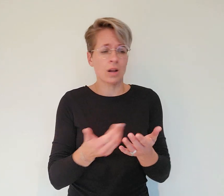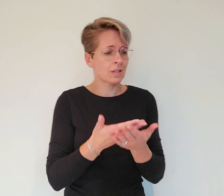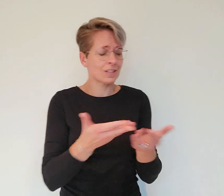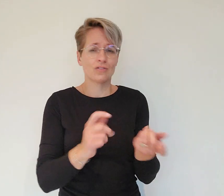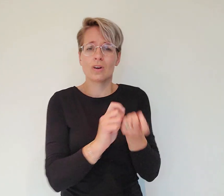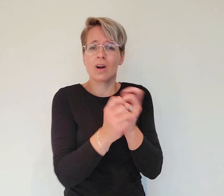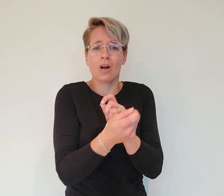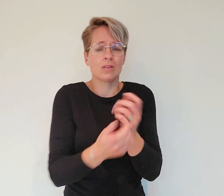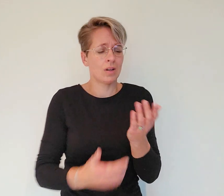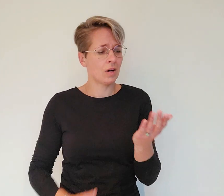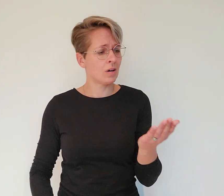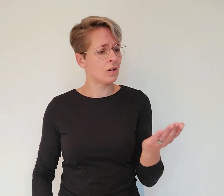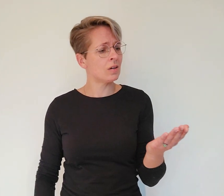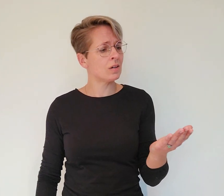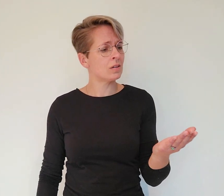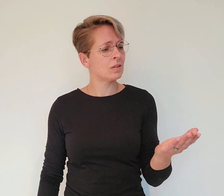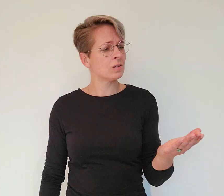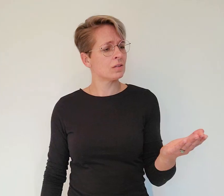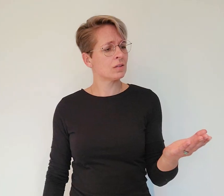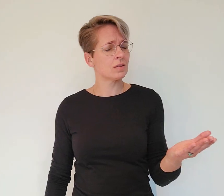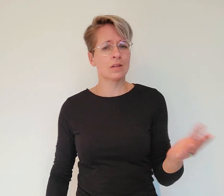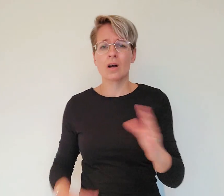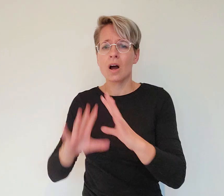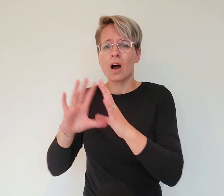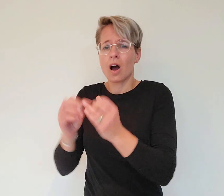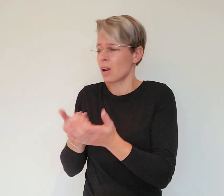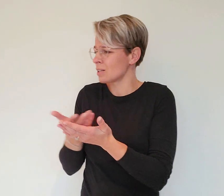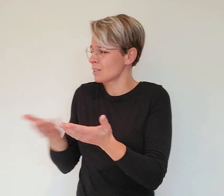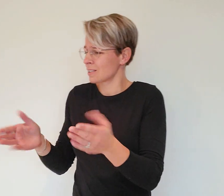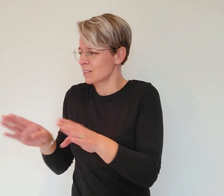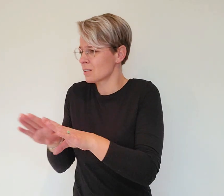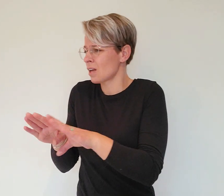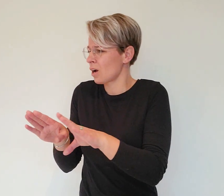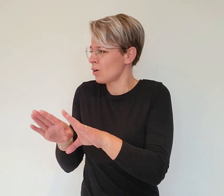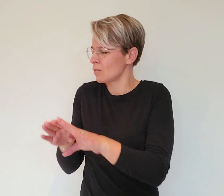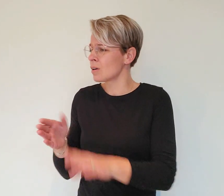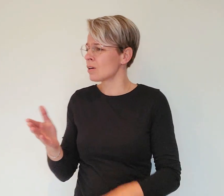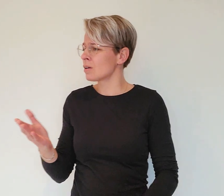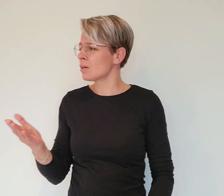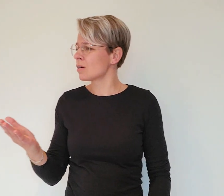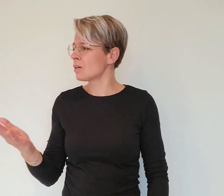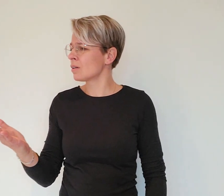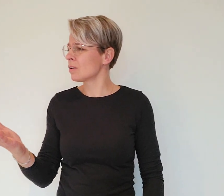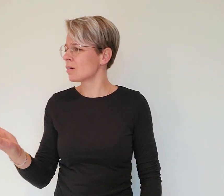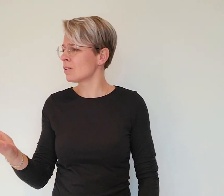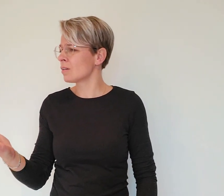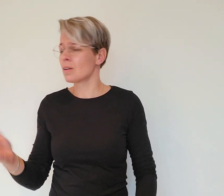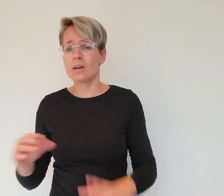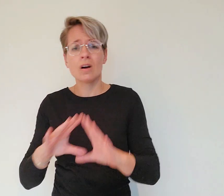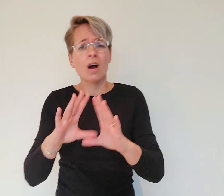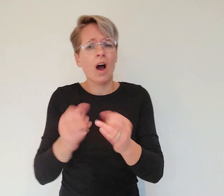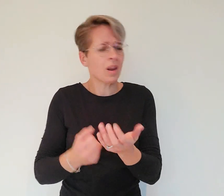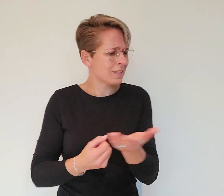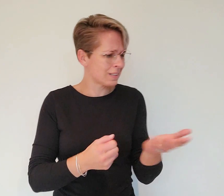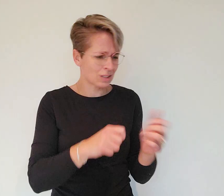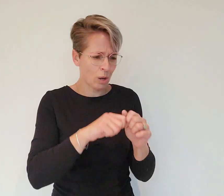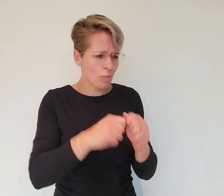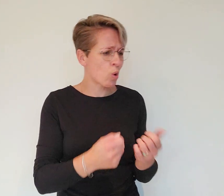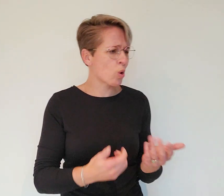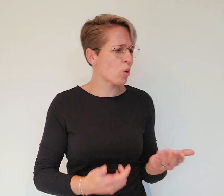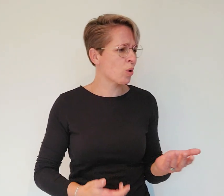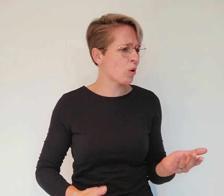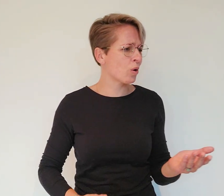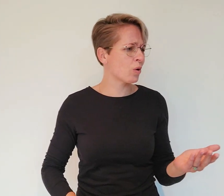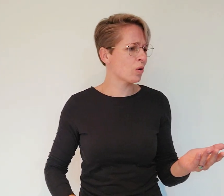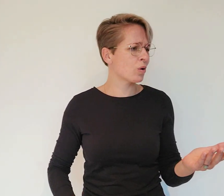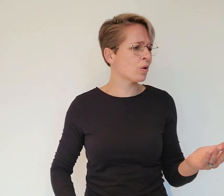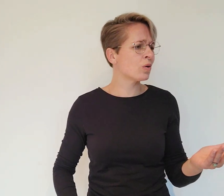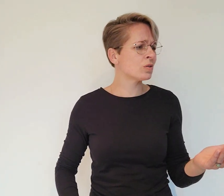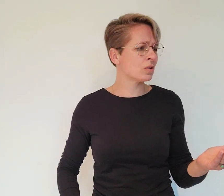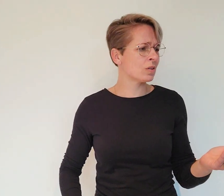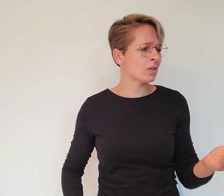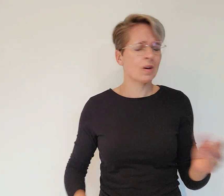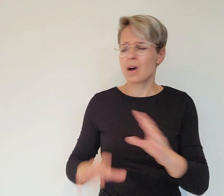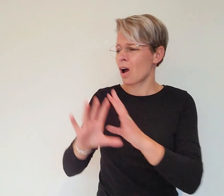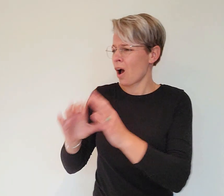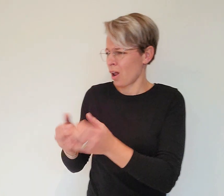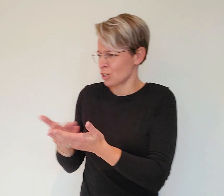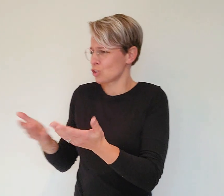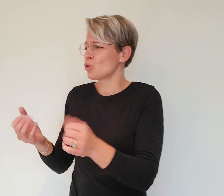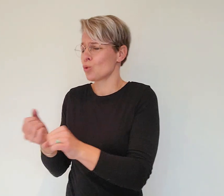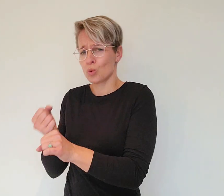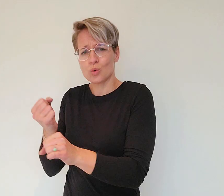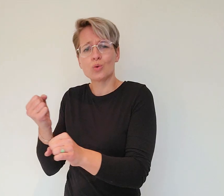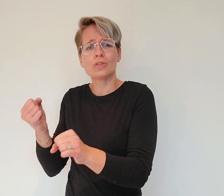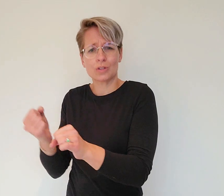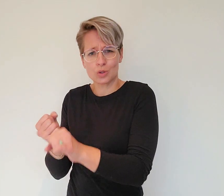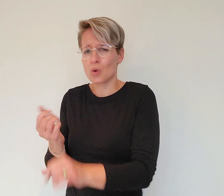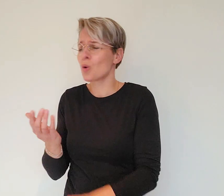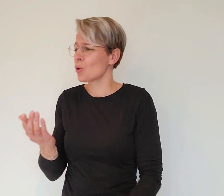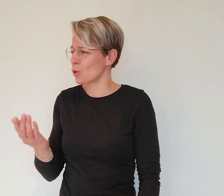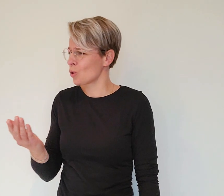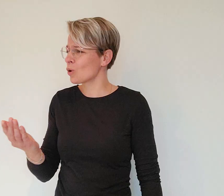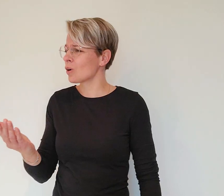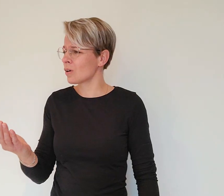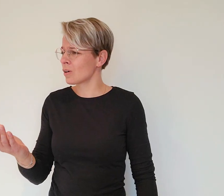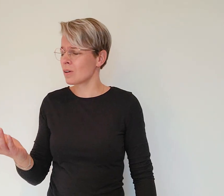Alles is veranderd, Alles is hetzelfde Alles is kapot, Alles doet het nog